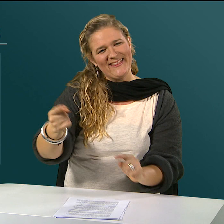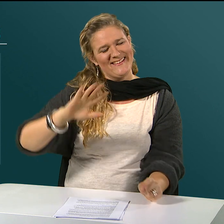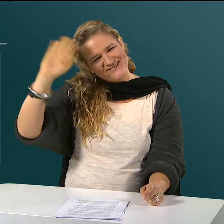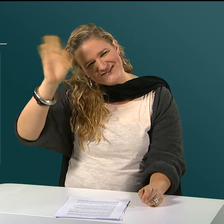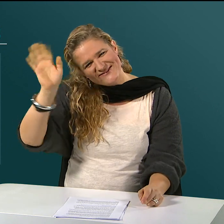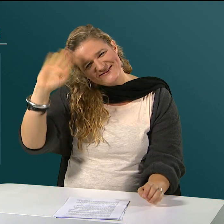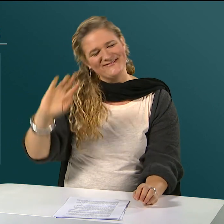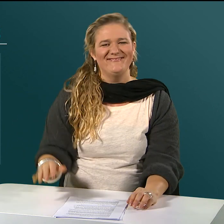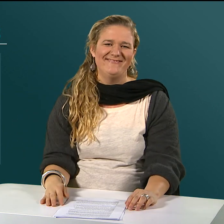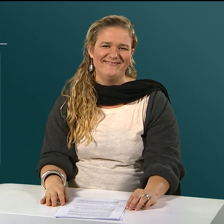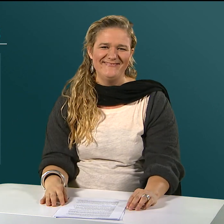Bis nächste Woche. Auf Wiedersehen.